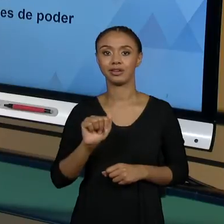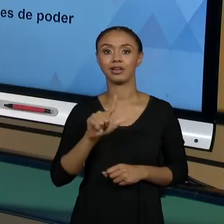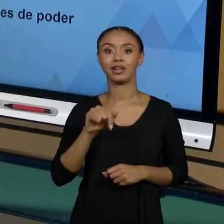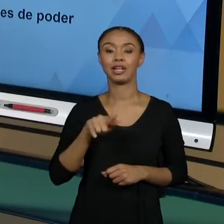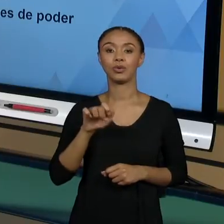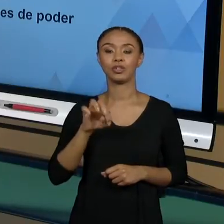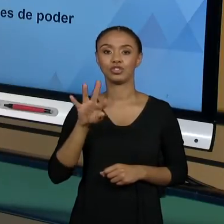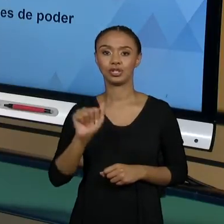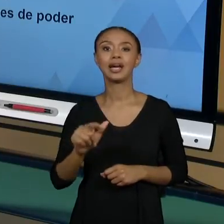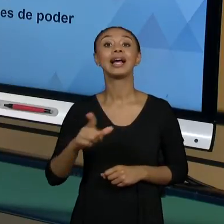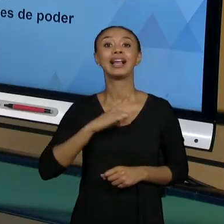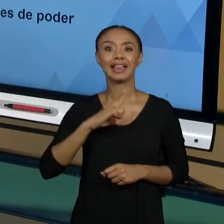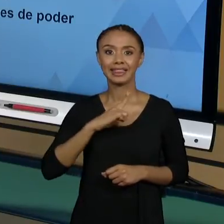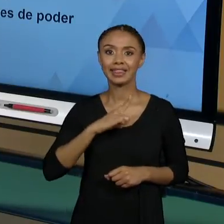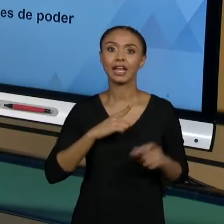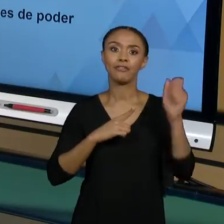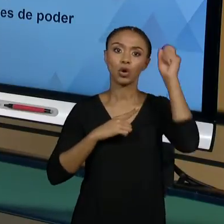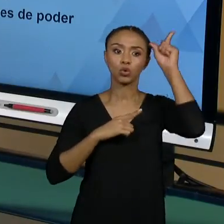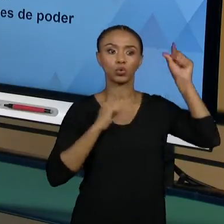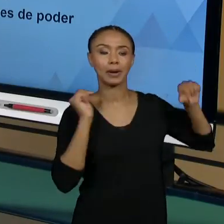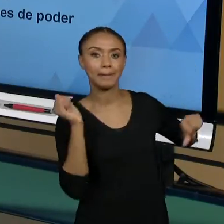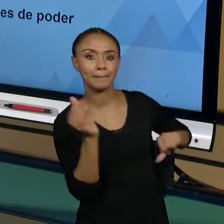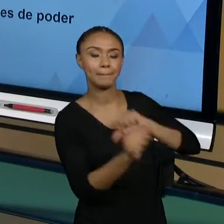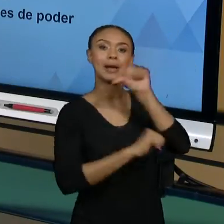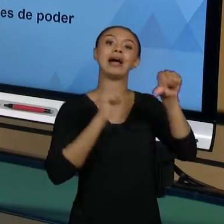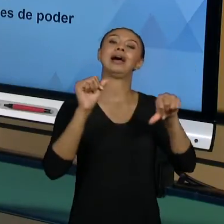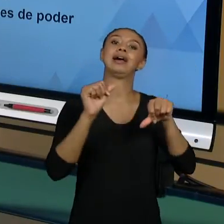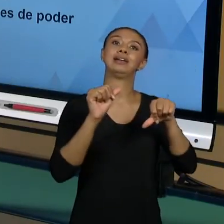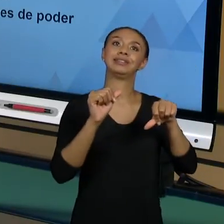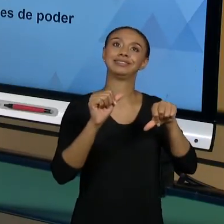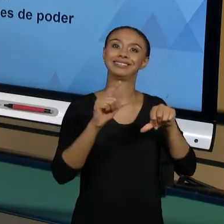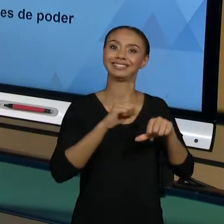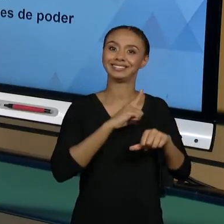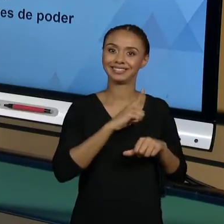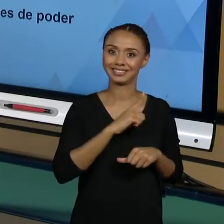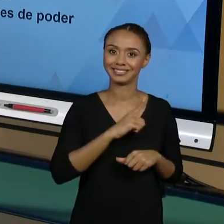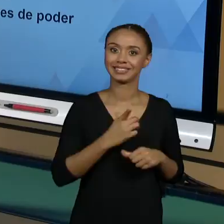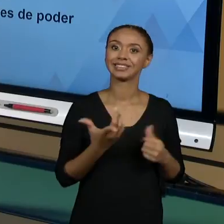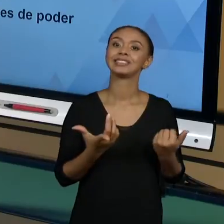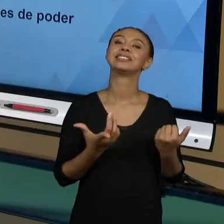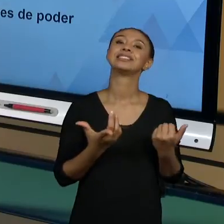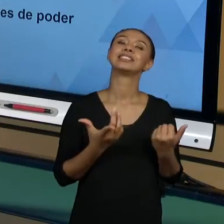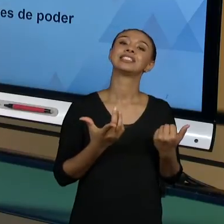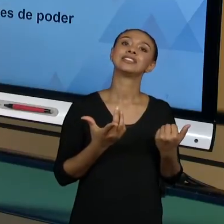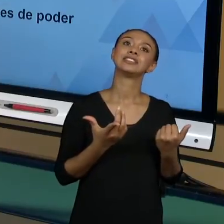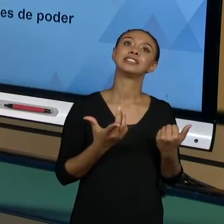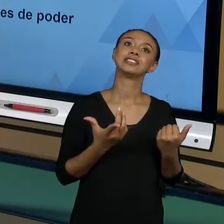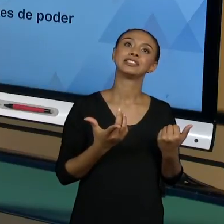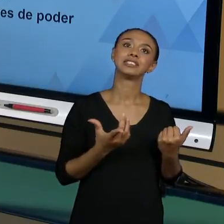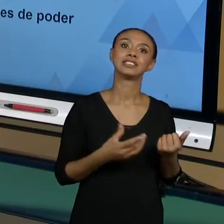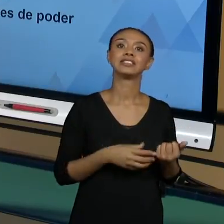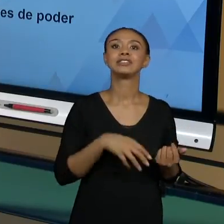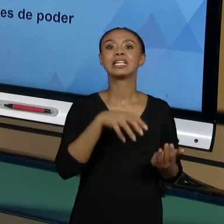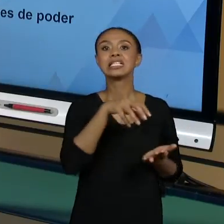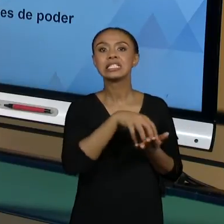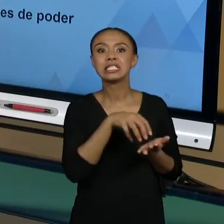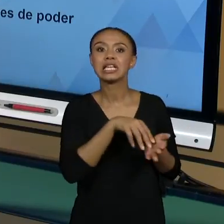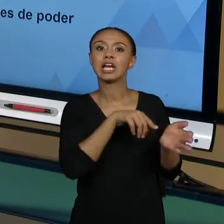INFLUENCIADA PELOS ESTUDOS CULTURAIS, PELO REFERENCIAL DO CENTRO DE ESTUDOS CULTURAIS NA UNIVERSIDADE